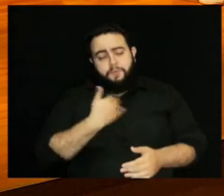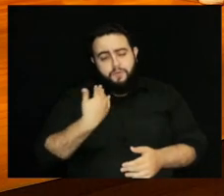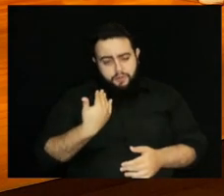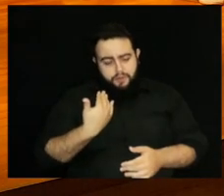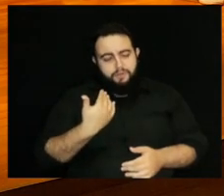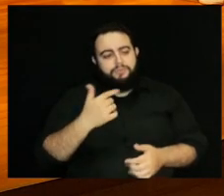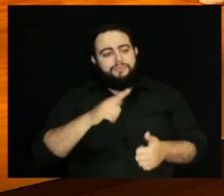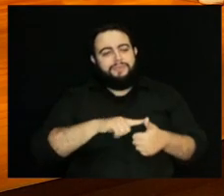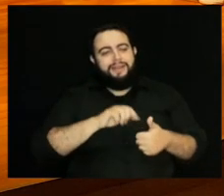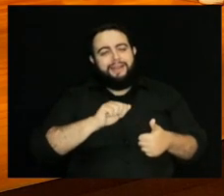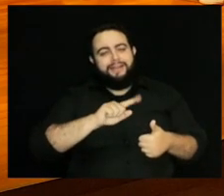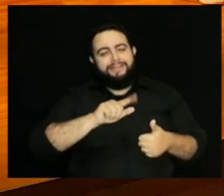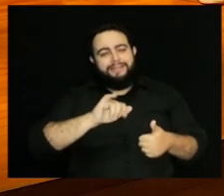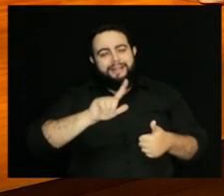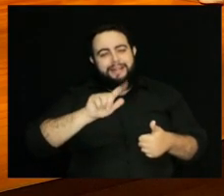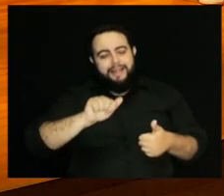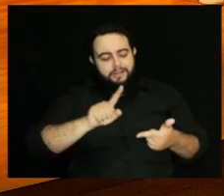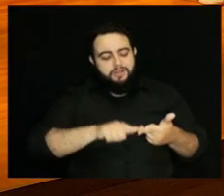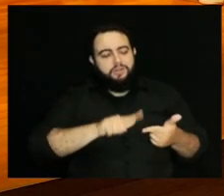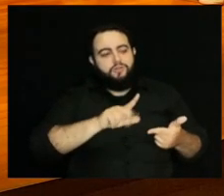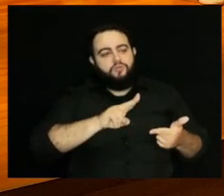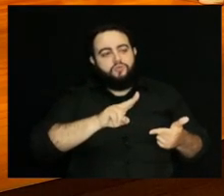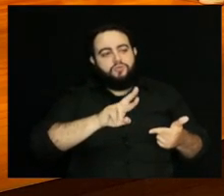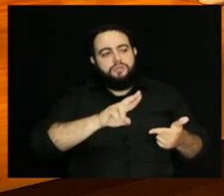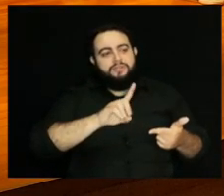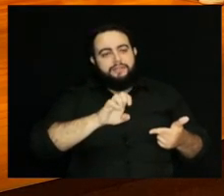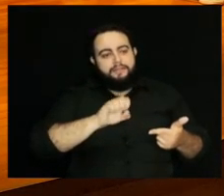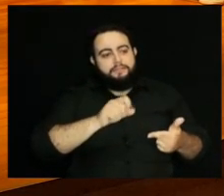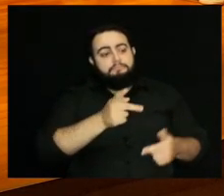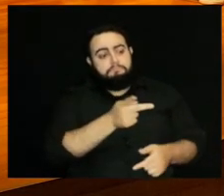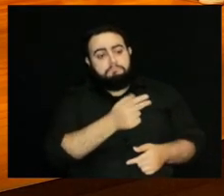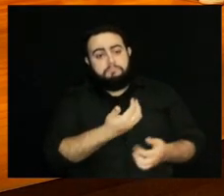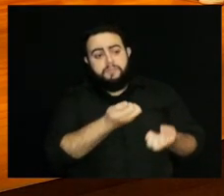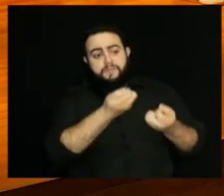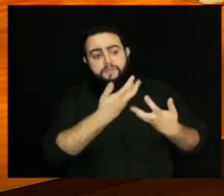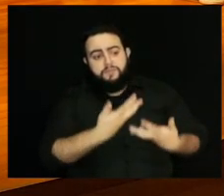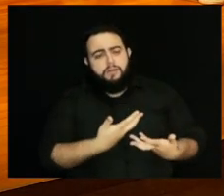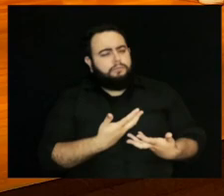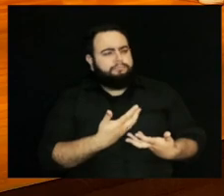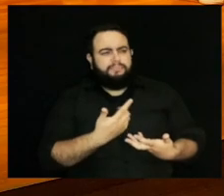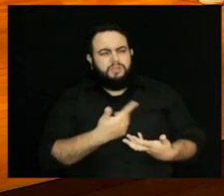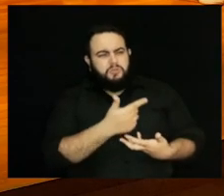e a Lourdes Rodrigues, ambas diziam: como que não tinha preconceito? É claro que tinha preconceito.